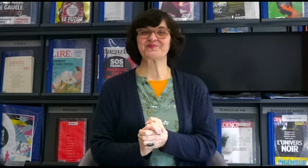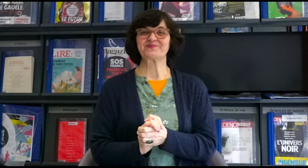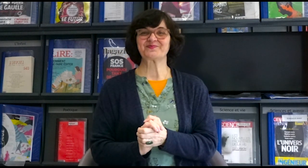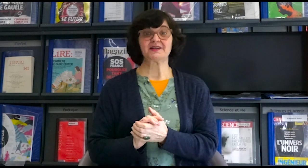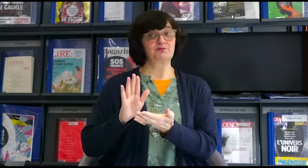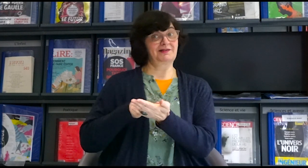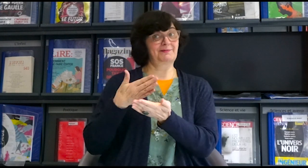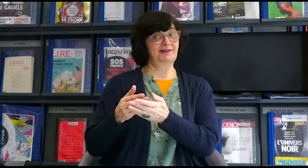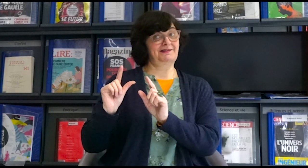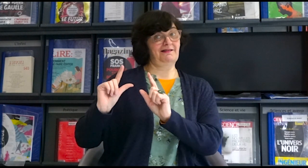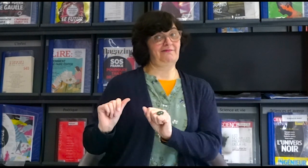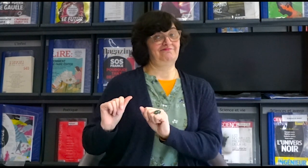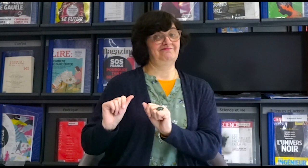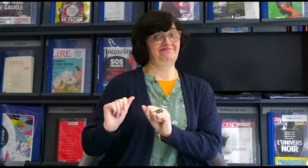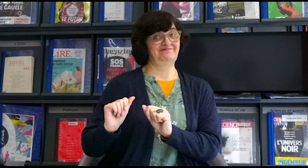en présence d’interprètes en LSF.